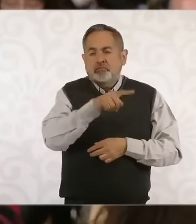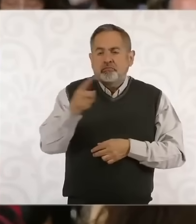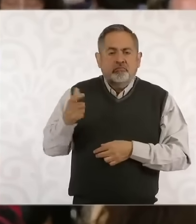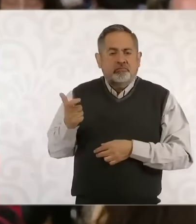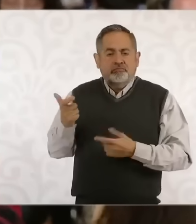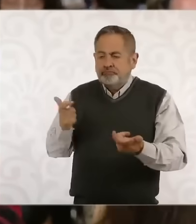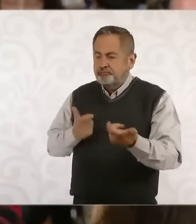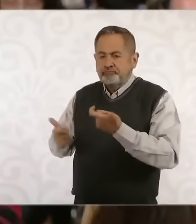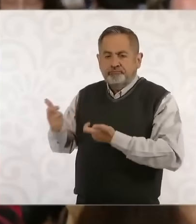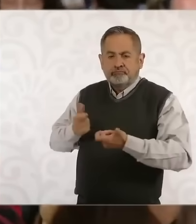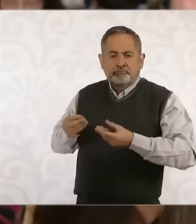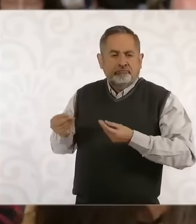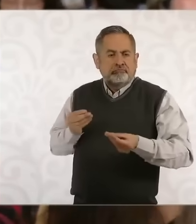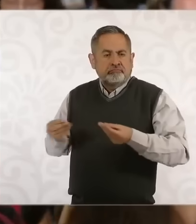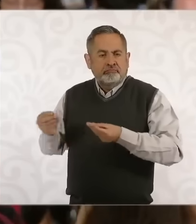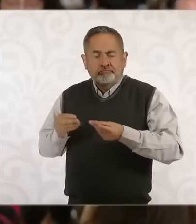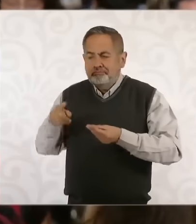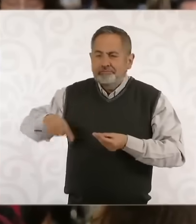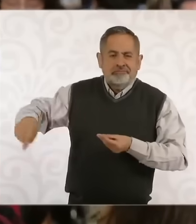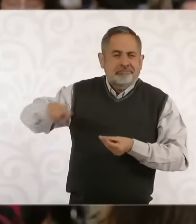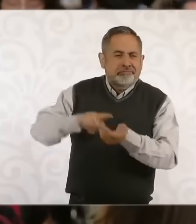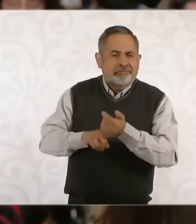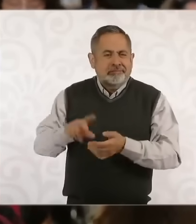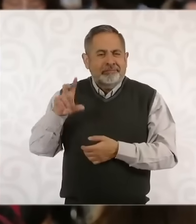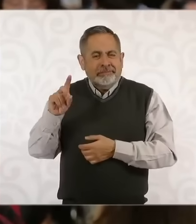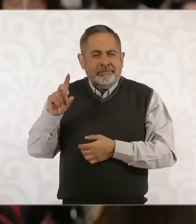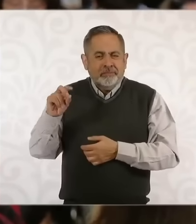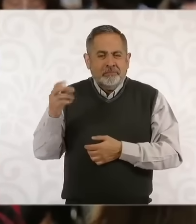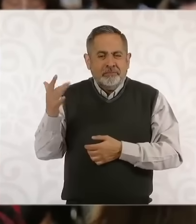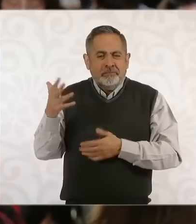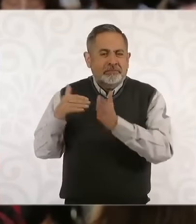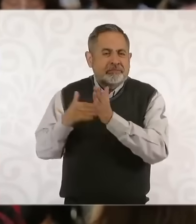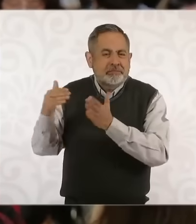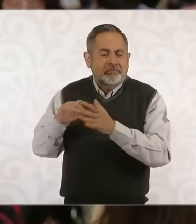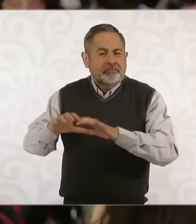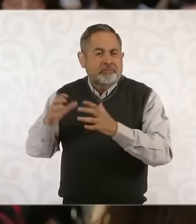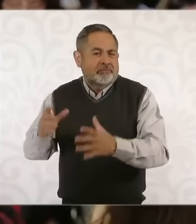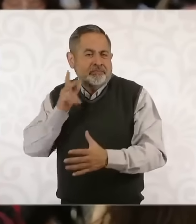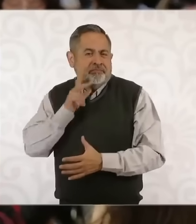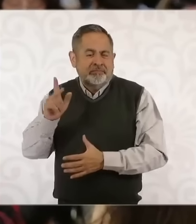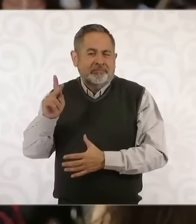que provenga de los entre 30 y 50 eh millones de barriles, que pues prácticamente está eh por